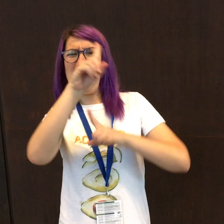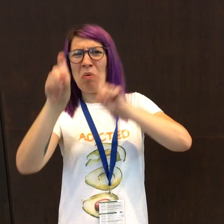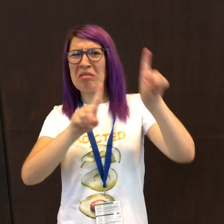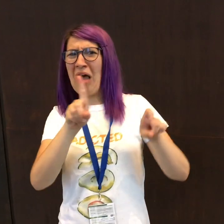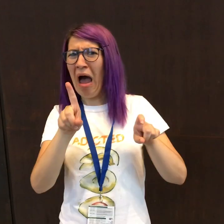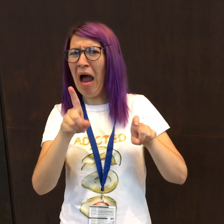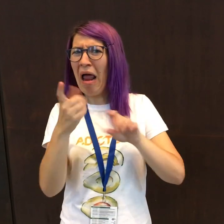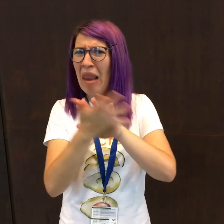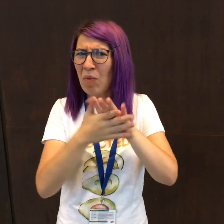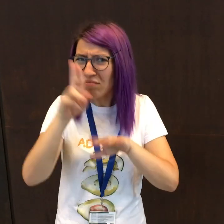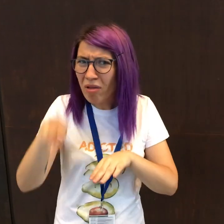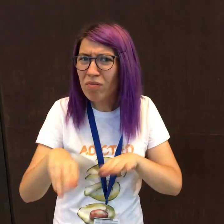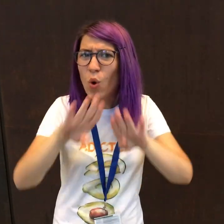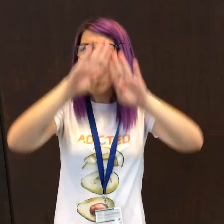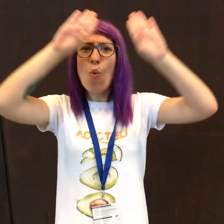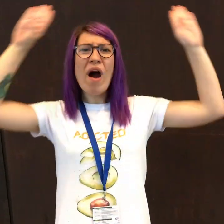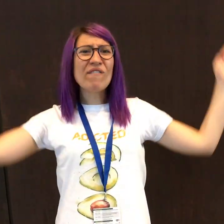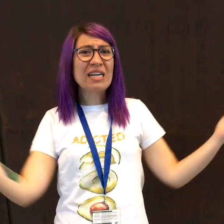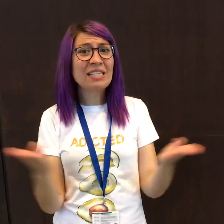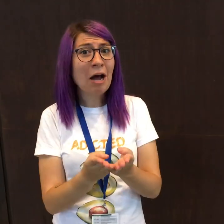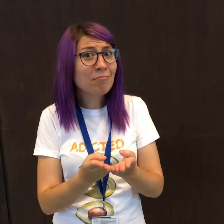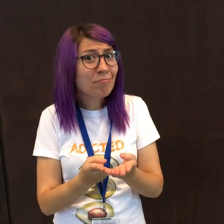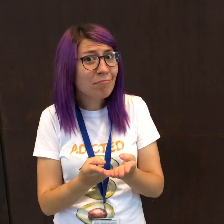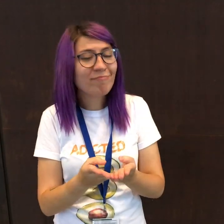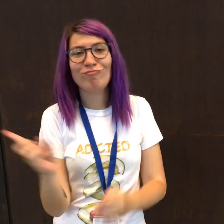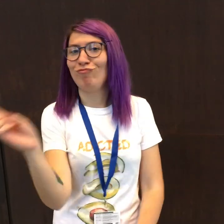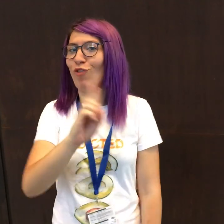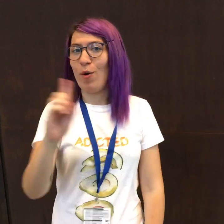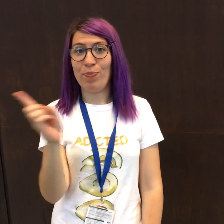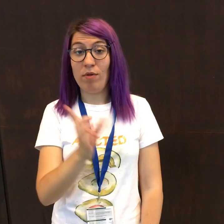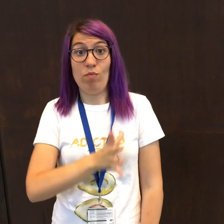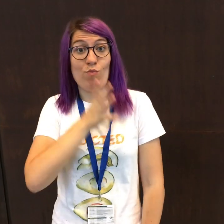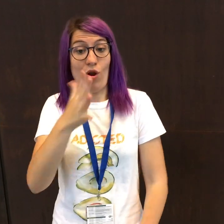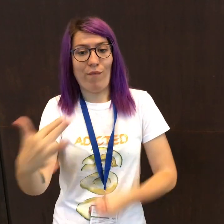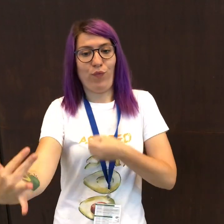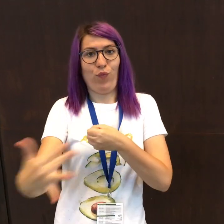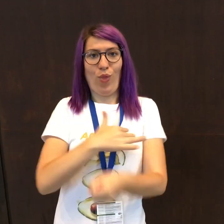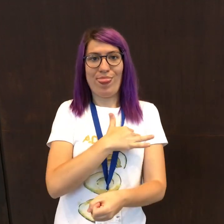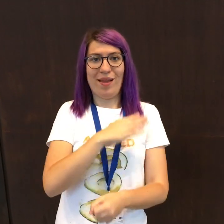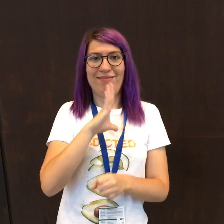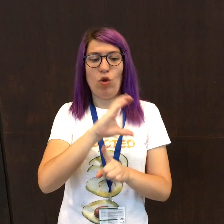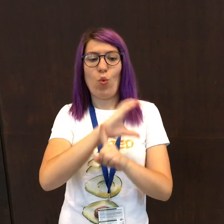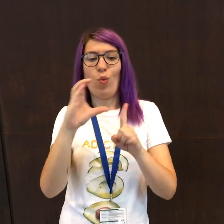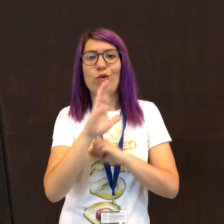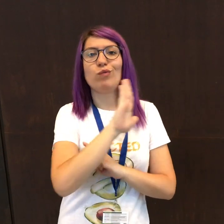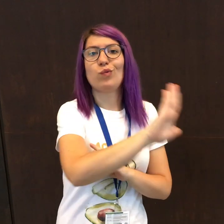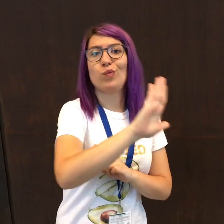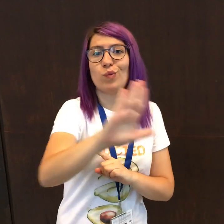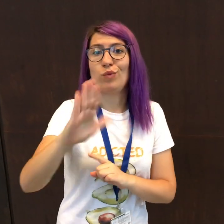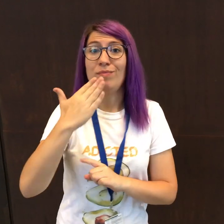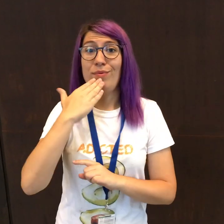¿La LS es universal? La respuesta es no, depende de la cultura de cada país.